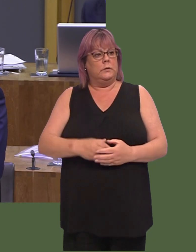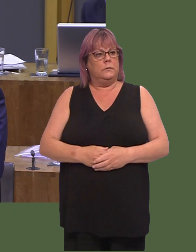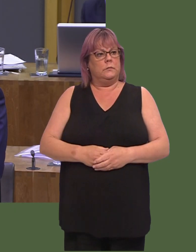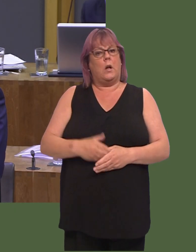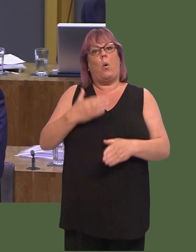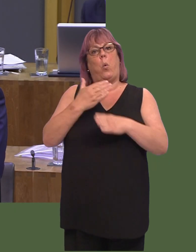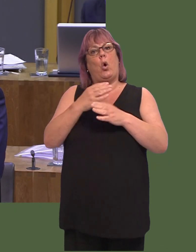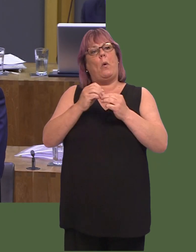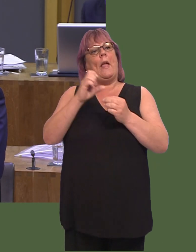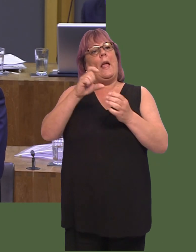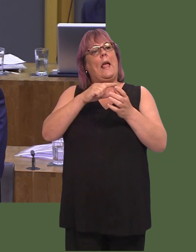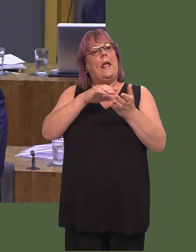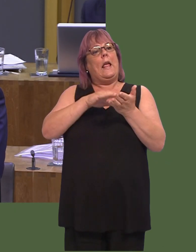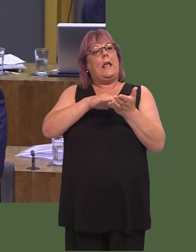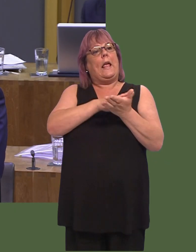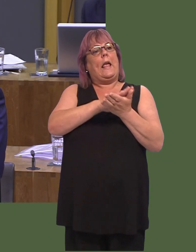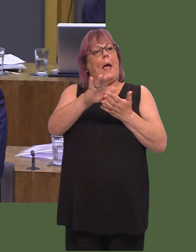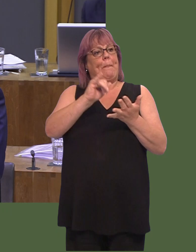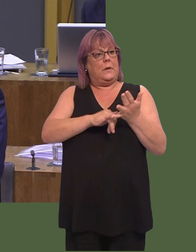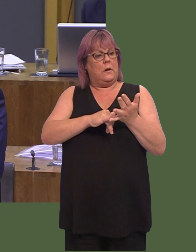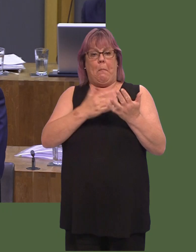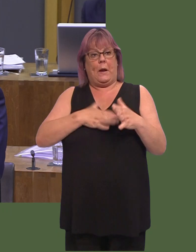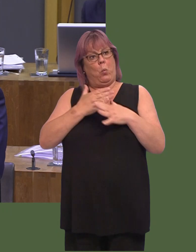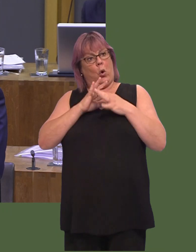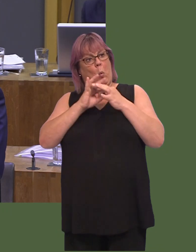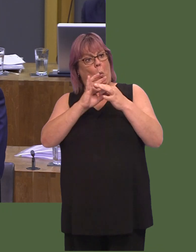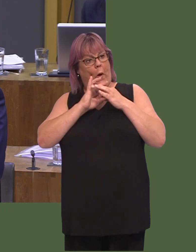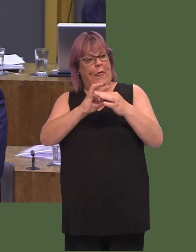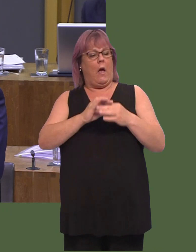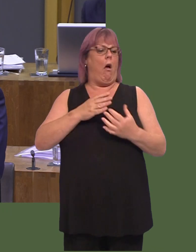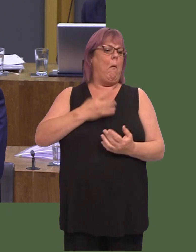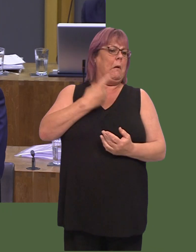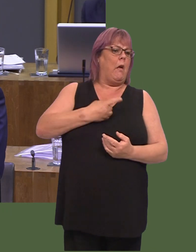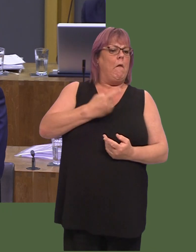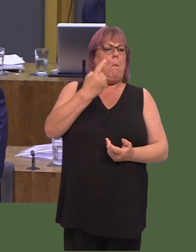Fel rhywun sydd ‚ phrofiad agos gyda CAMHS, a gwybod am a gweld rhai o'r problemau mae